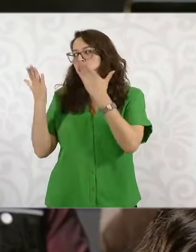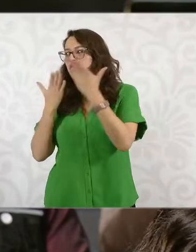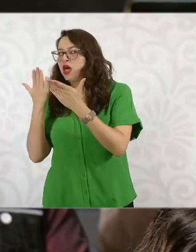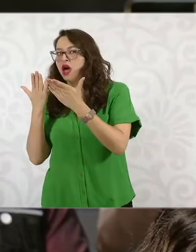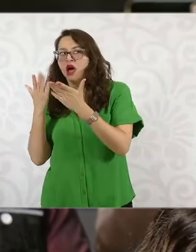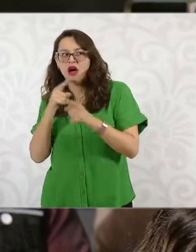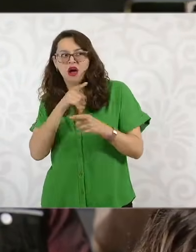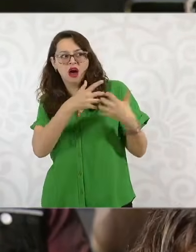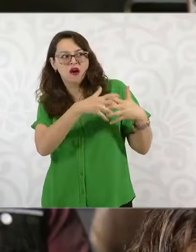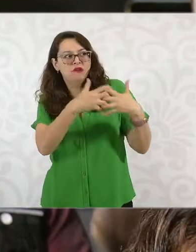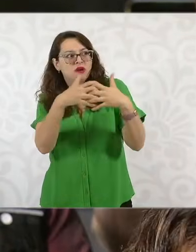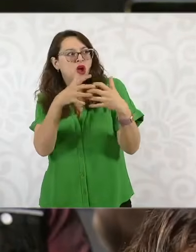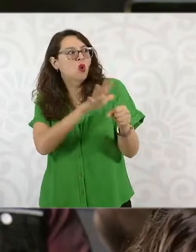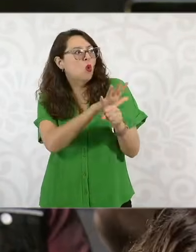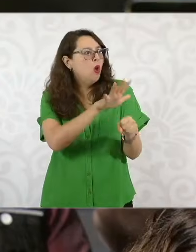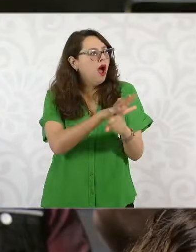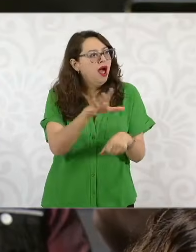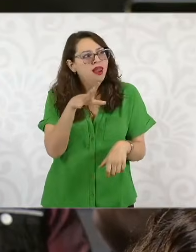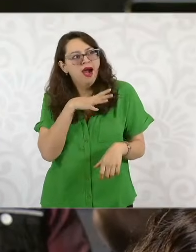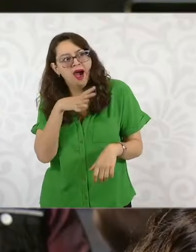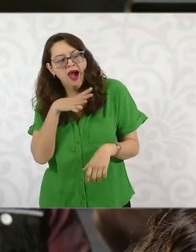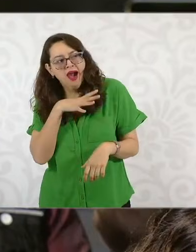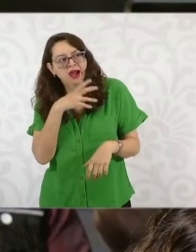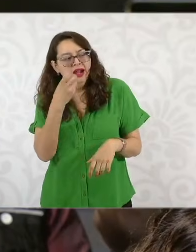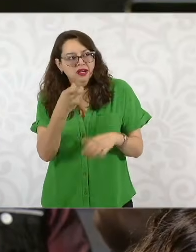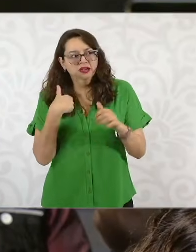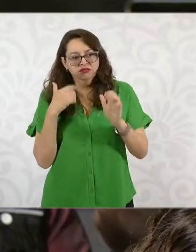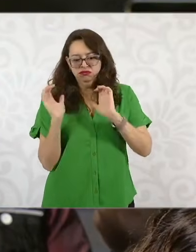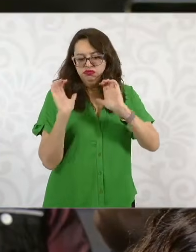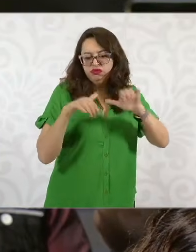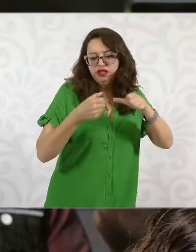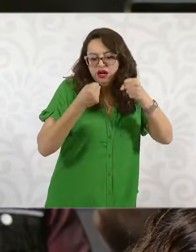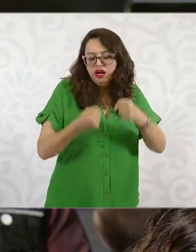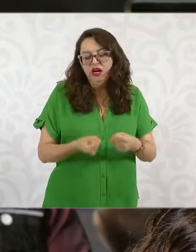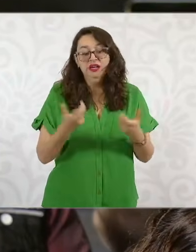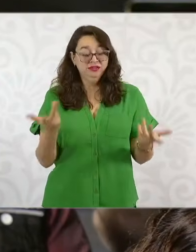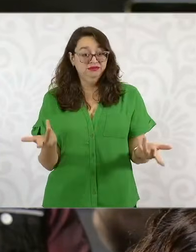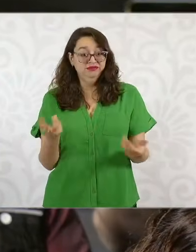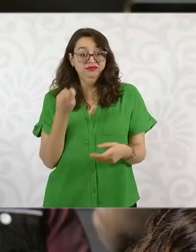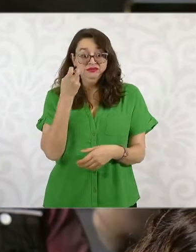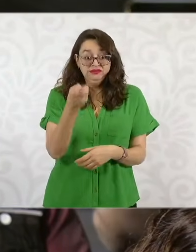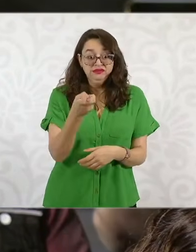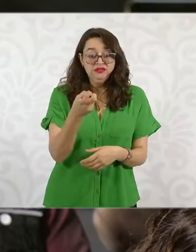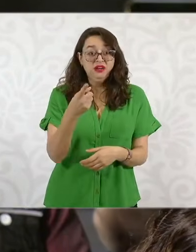del futuro o la más demandada en en un futuro cercano? ¿Cuál sería la demanda de estudiantes